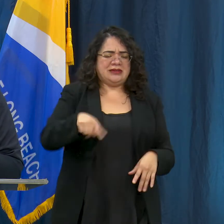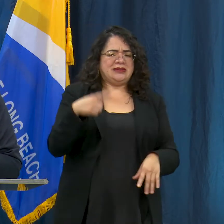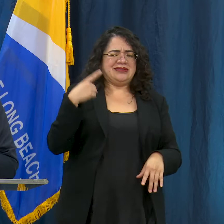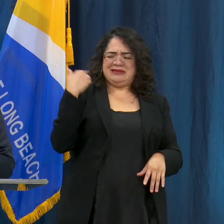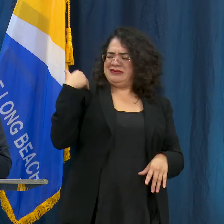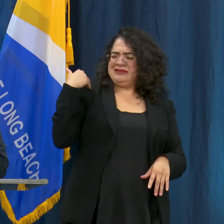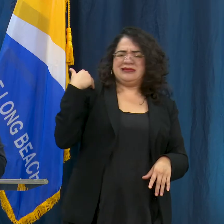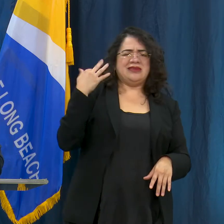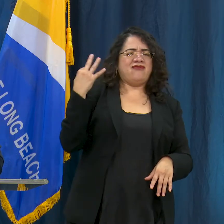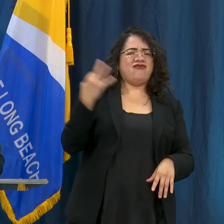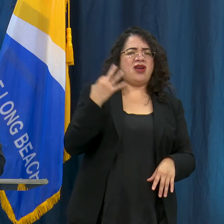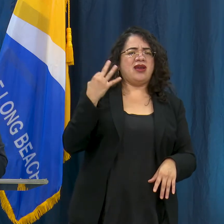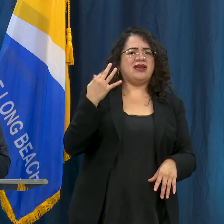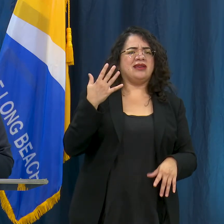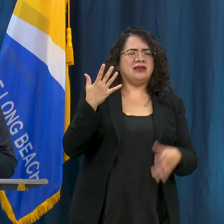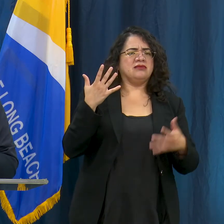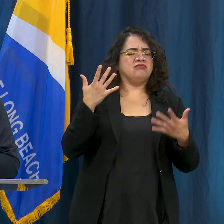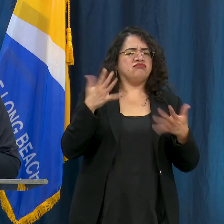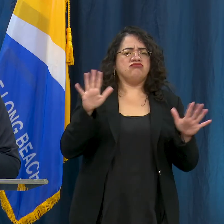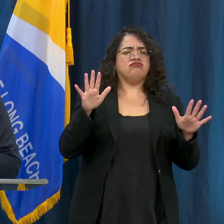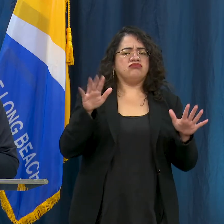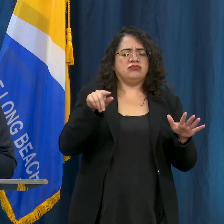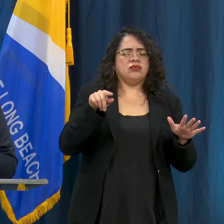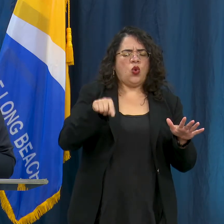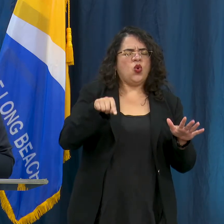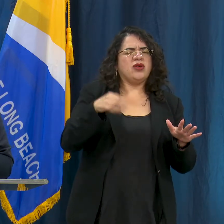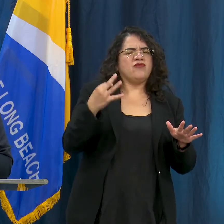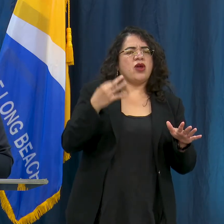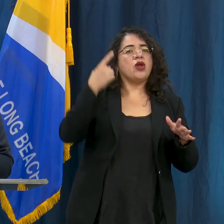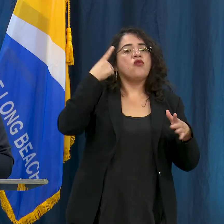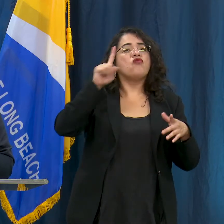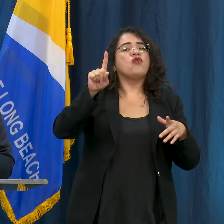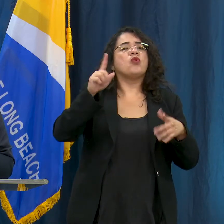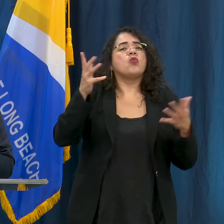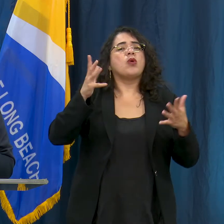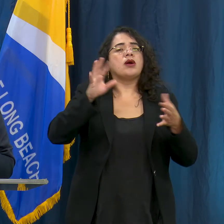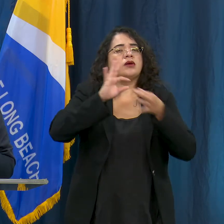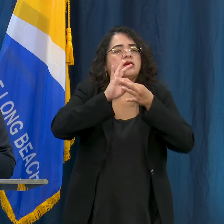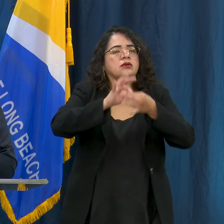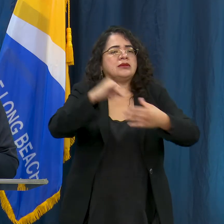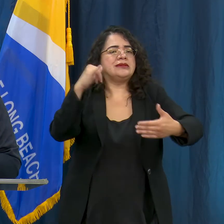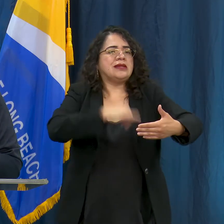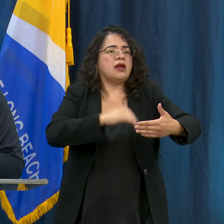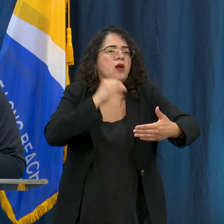algunas otras partes para nuestra Zordon s desk a d'arnot's en casa a party el